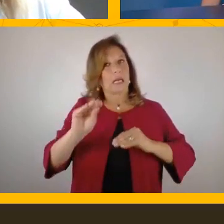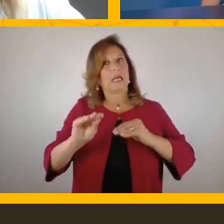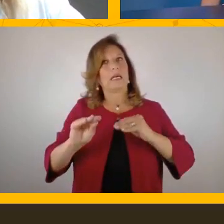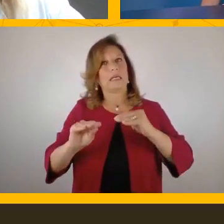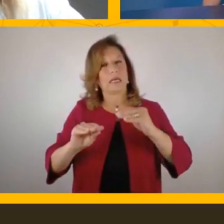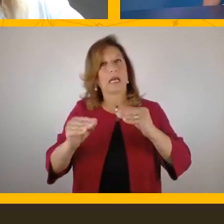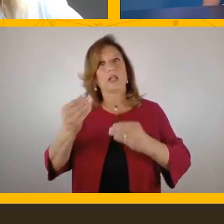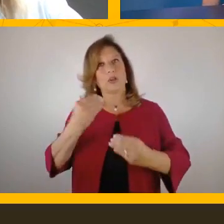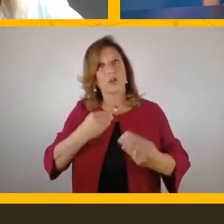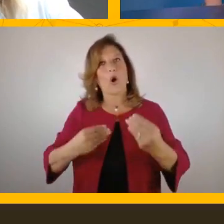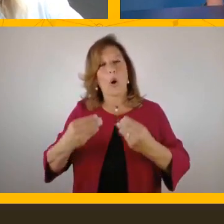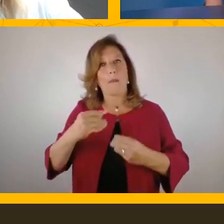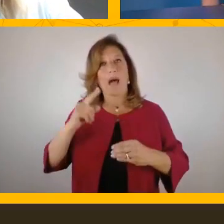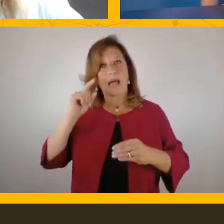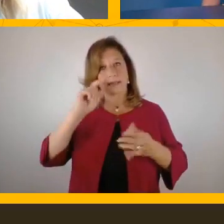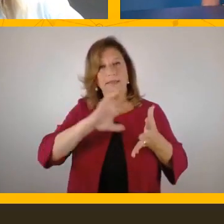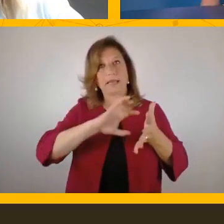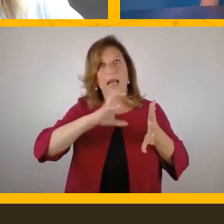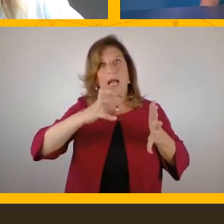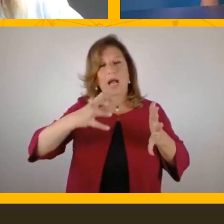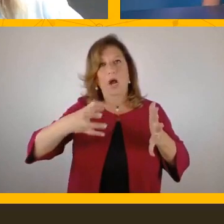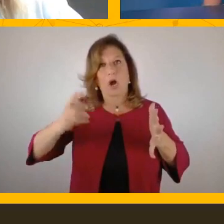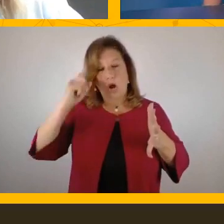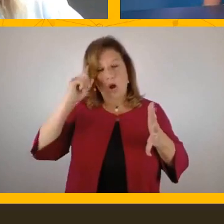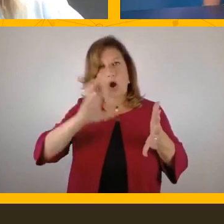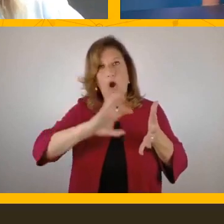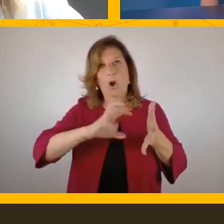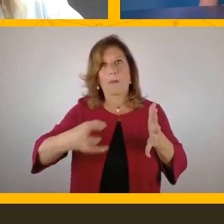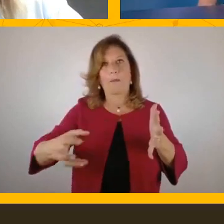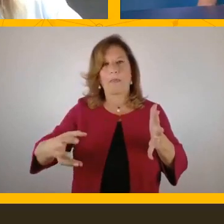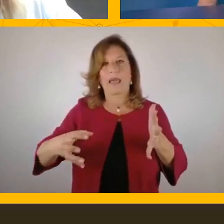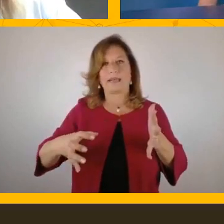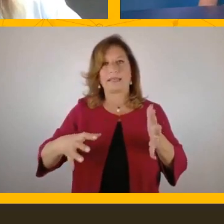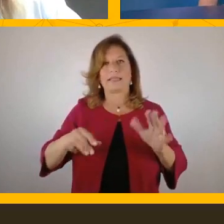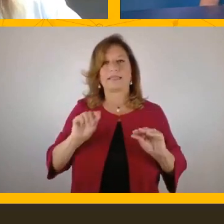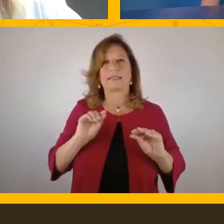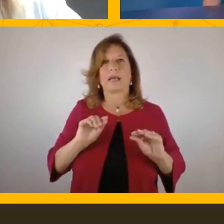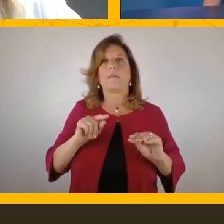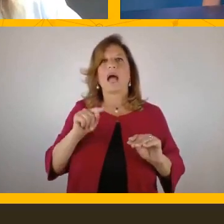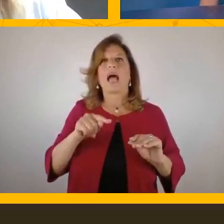domanda molto complessa ehm il